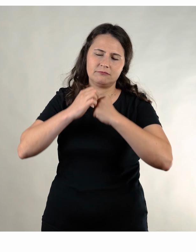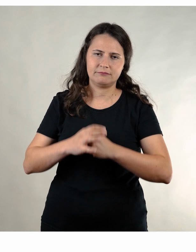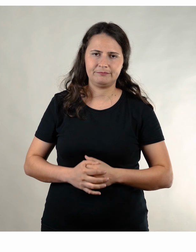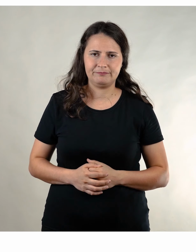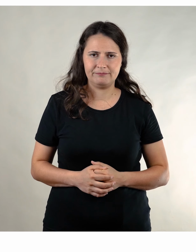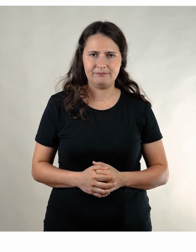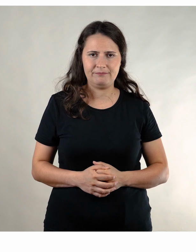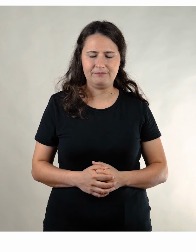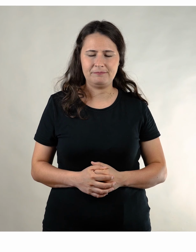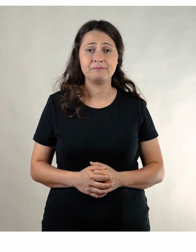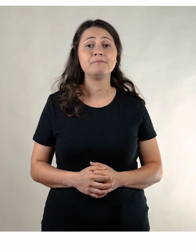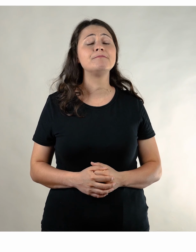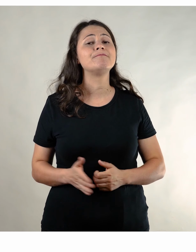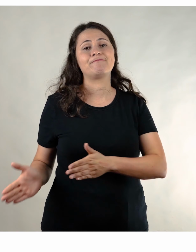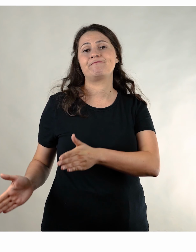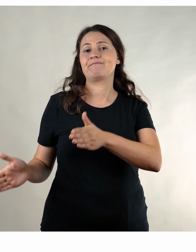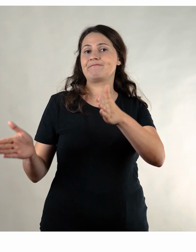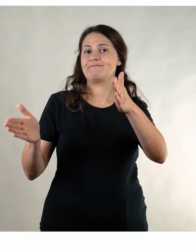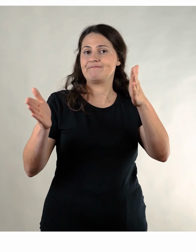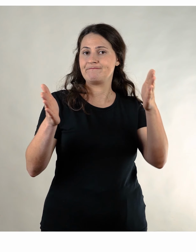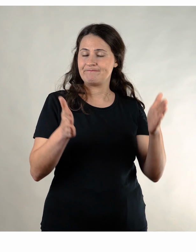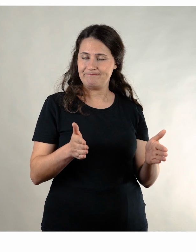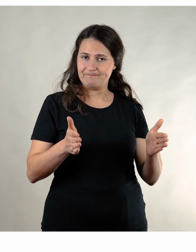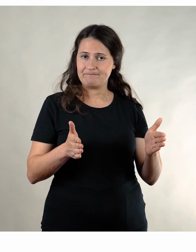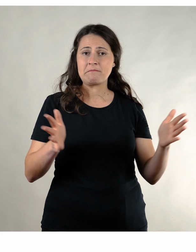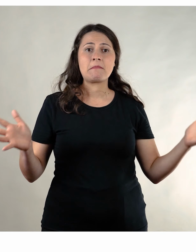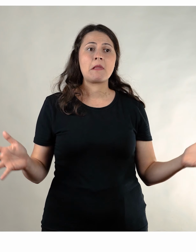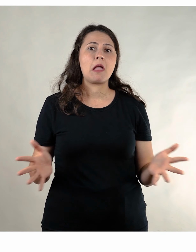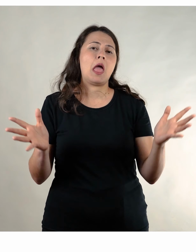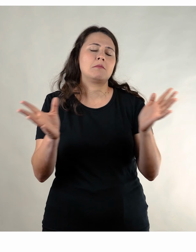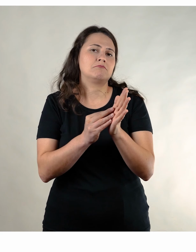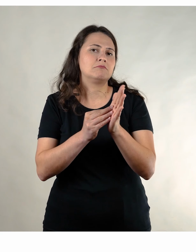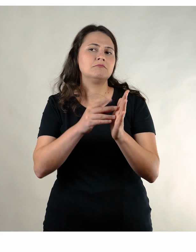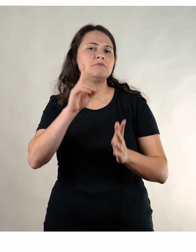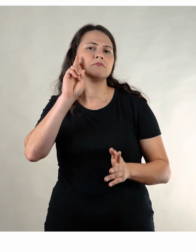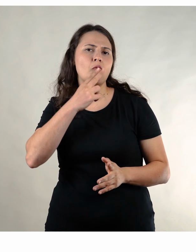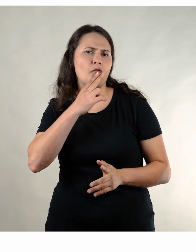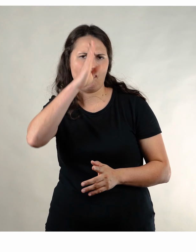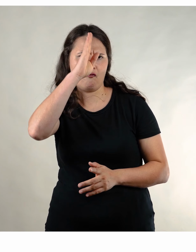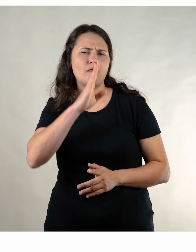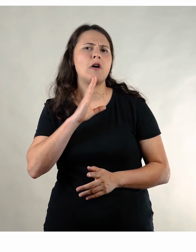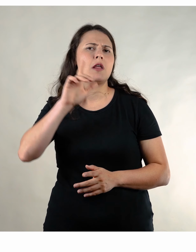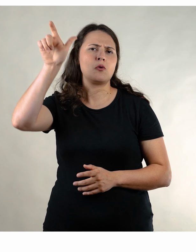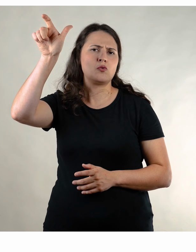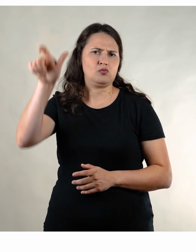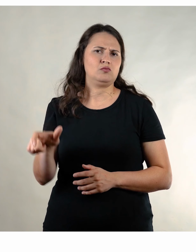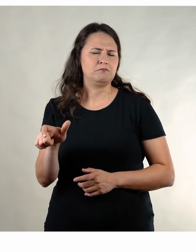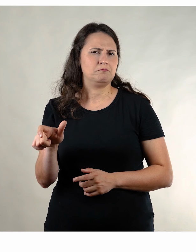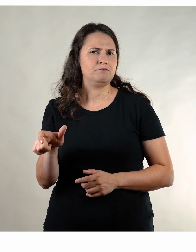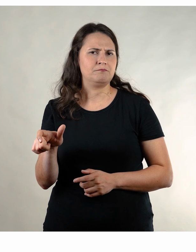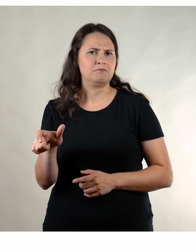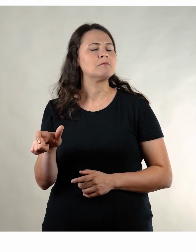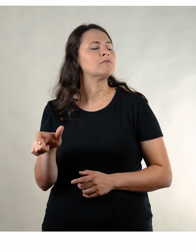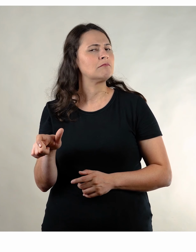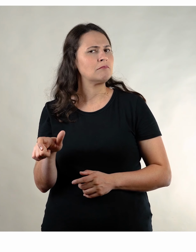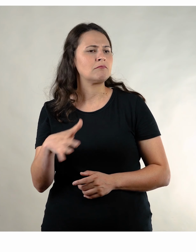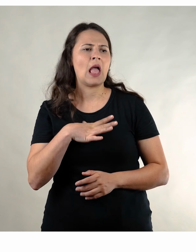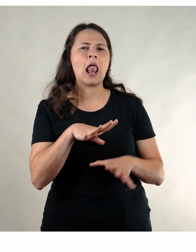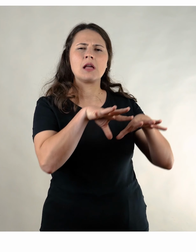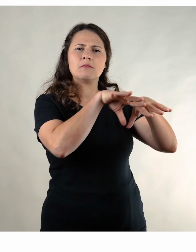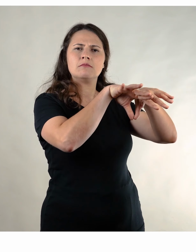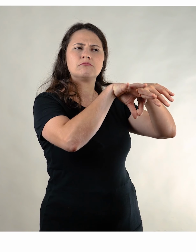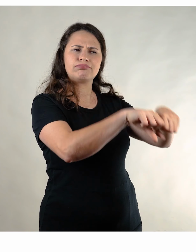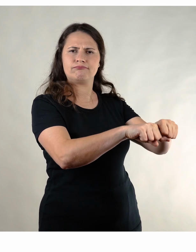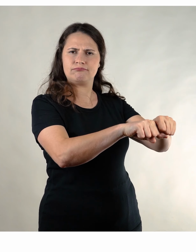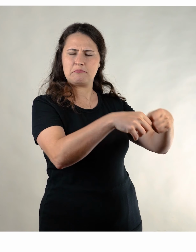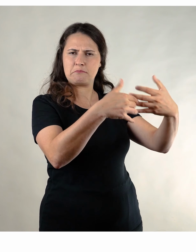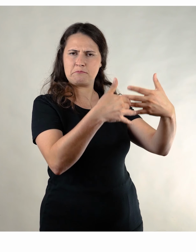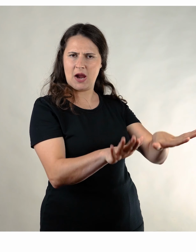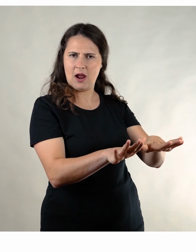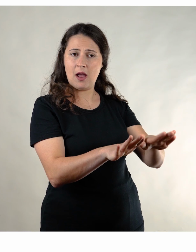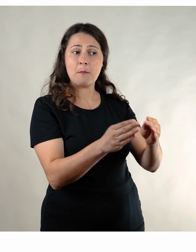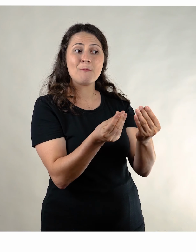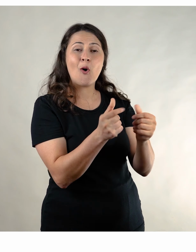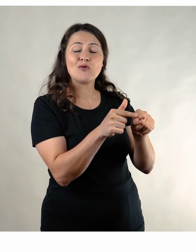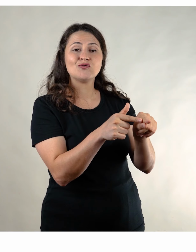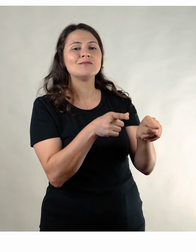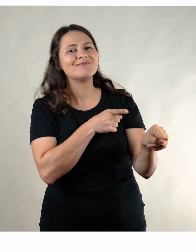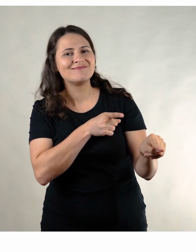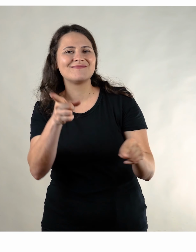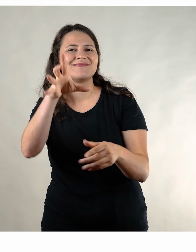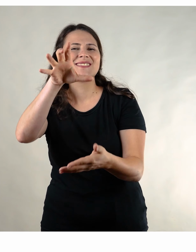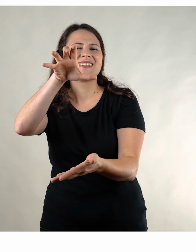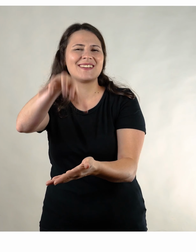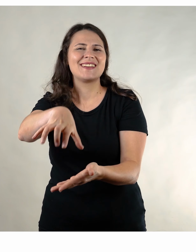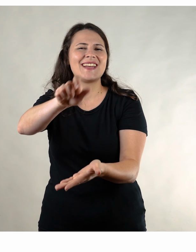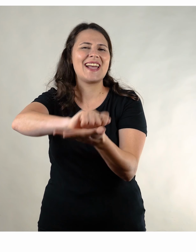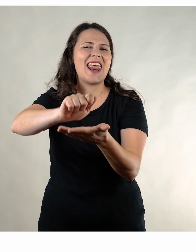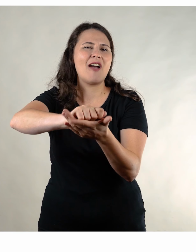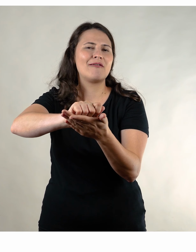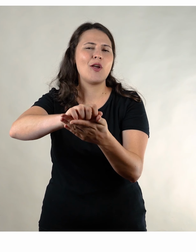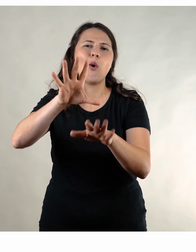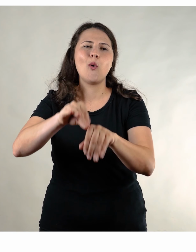Εναλλακτικά, εάν ο ταξιδιώτης με προβλήματα ακοής πραγματοποιήσει κράτηση κρουαζιέρας μέσω ταξιδιωτικού πράκτορα,